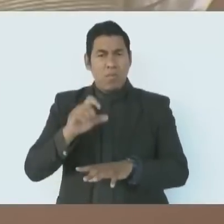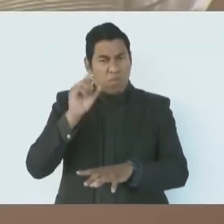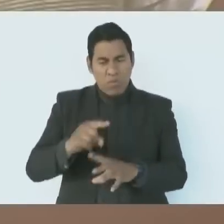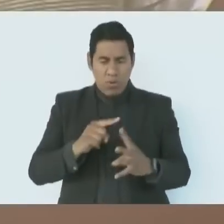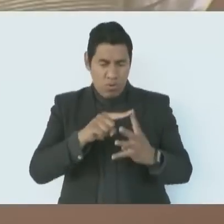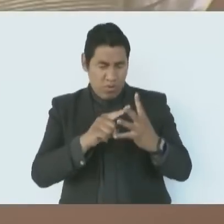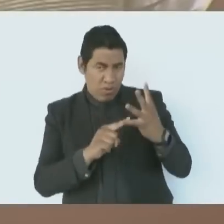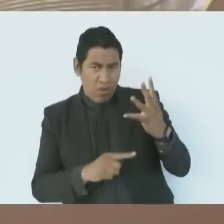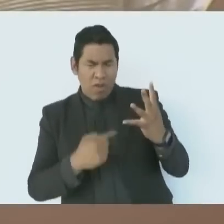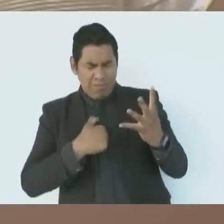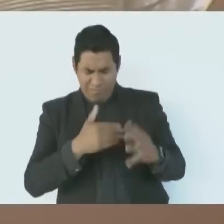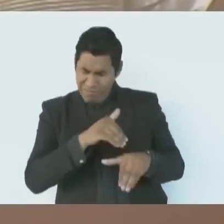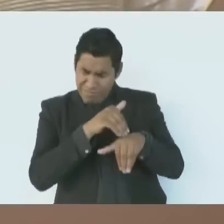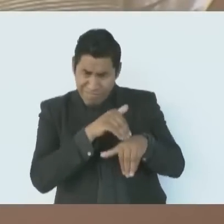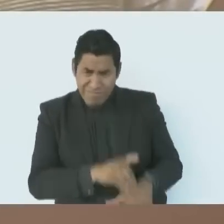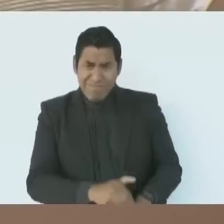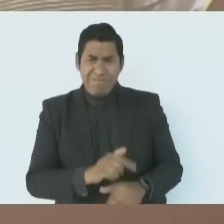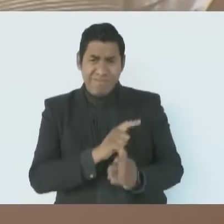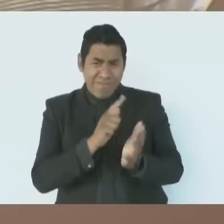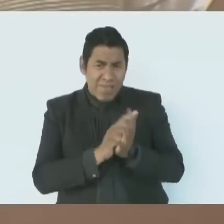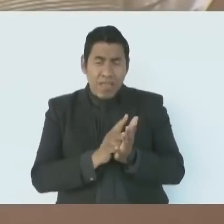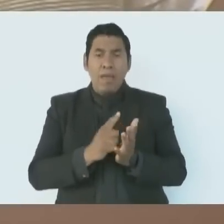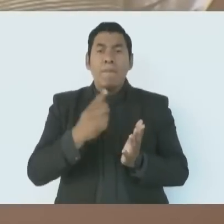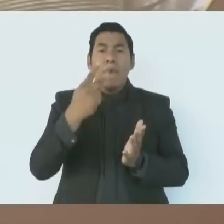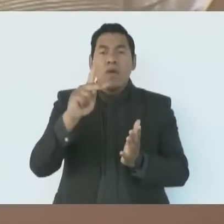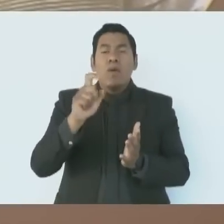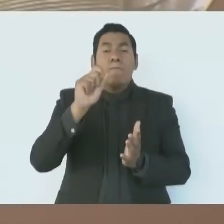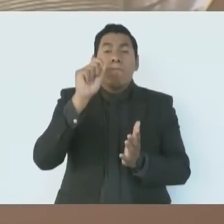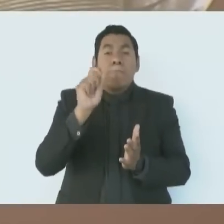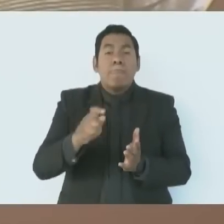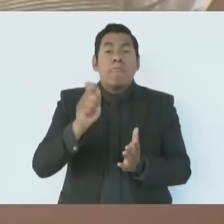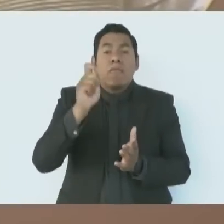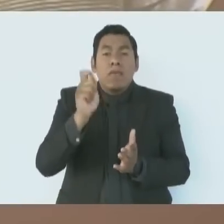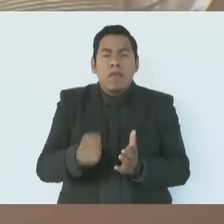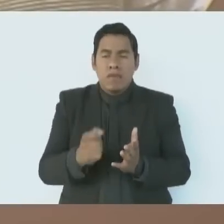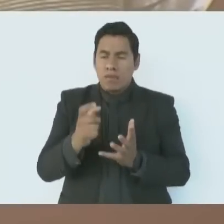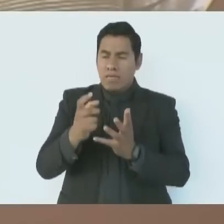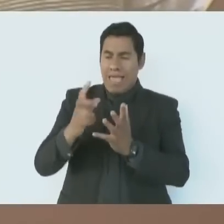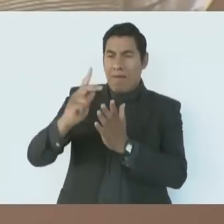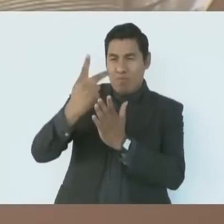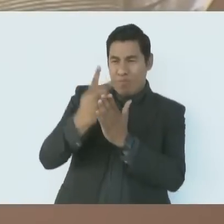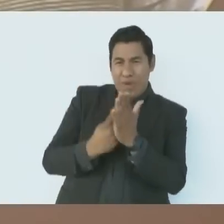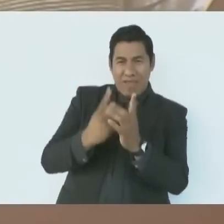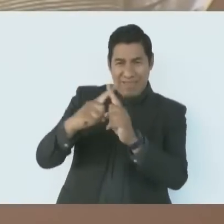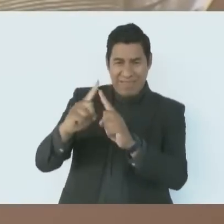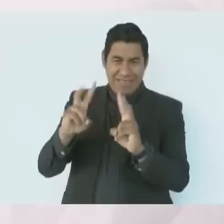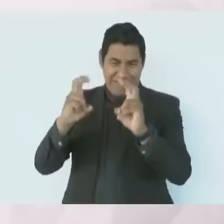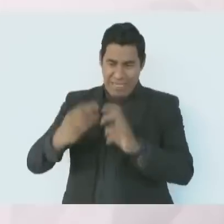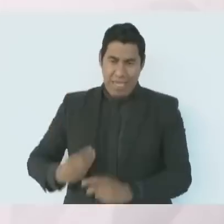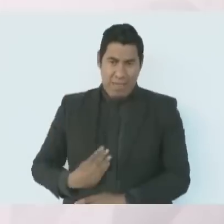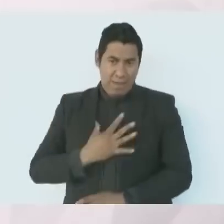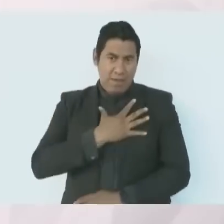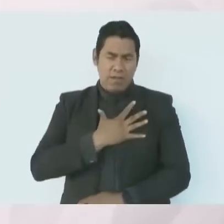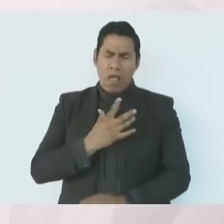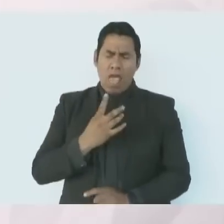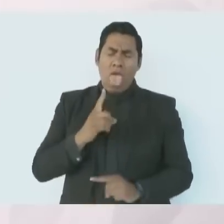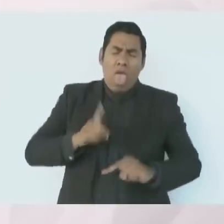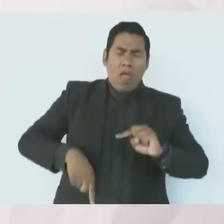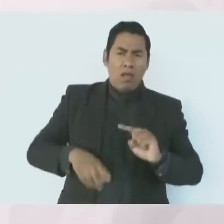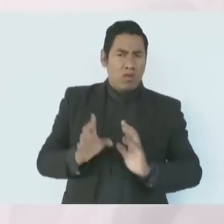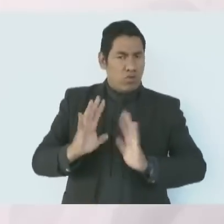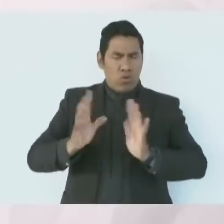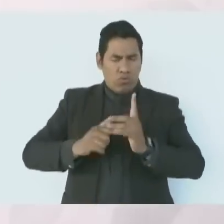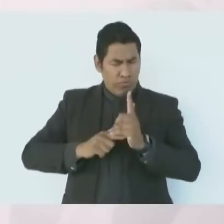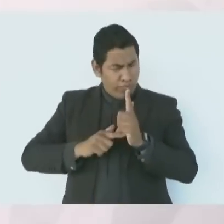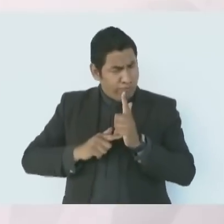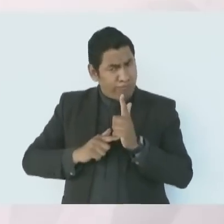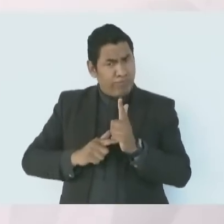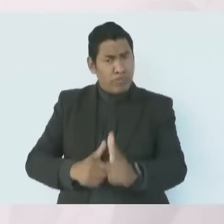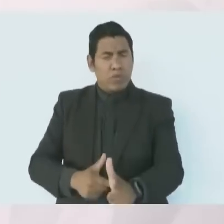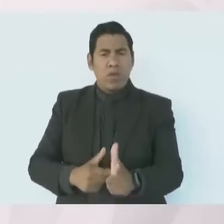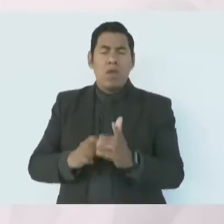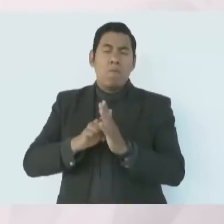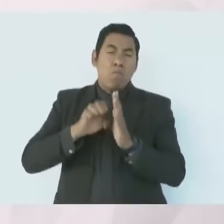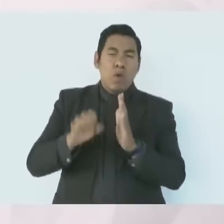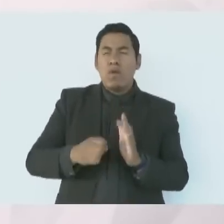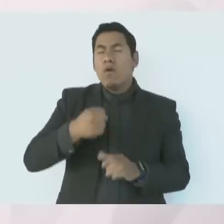también continuar con todos los programas de bienestar mantenemos la pensión adulto mayor